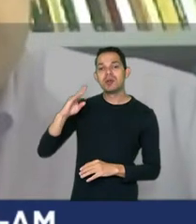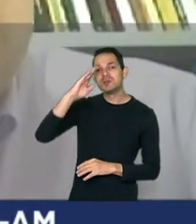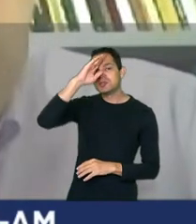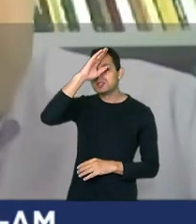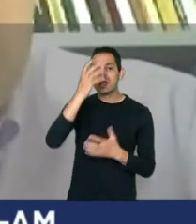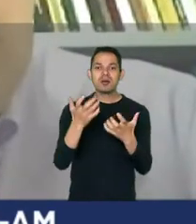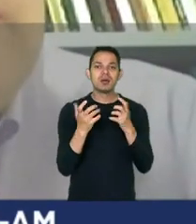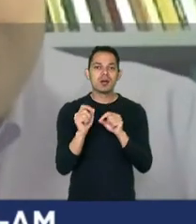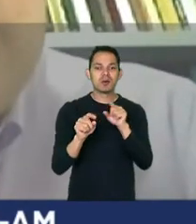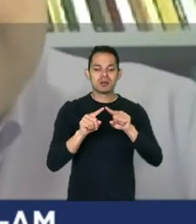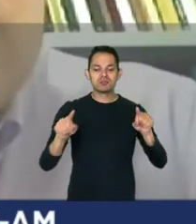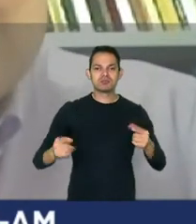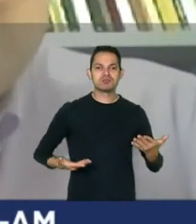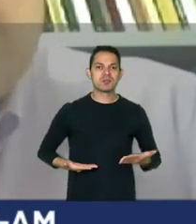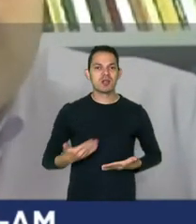GOVERNO BOLSONARO DE DESTRUIR O SERVIÇO PÚBLICO E NÓS